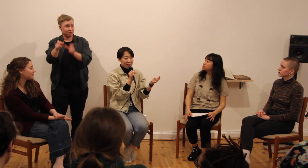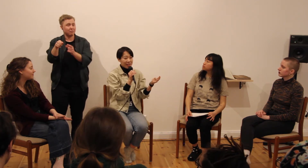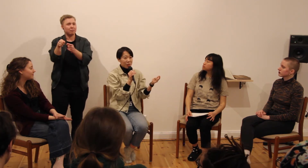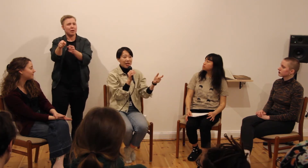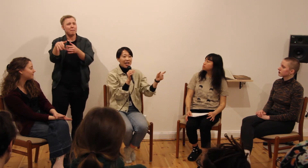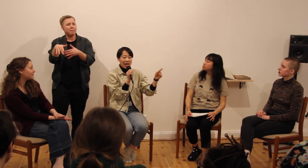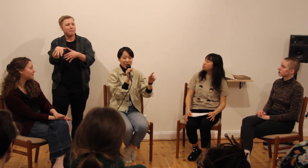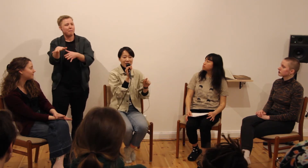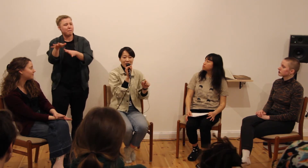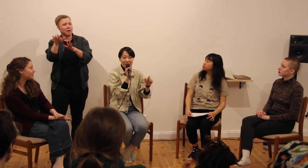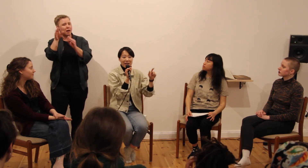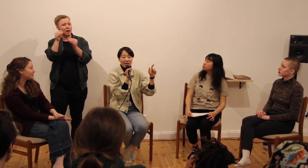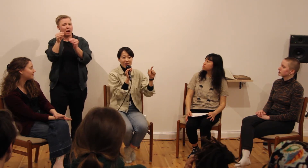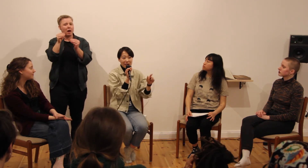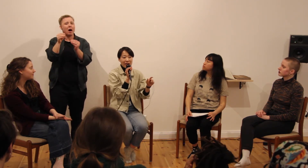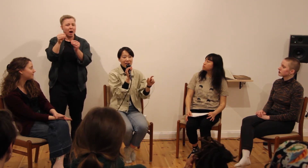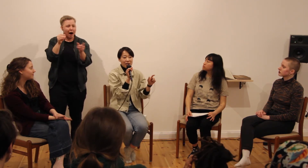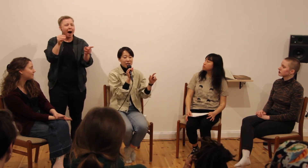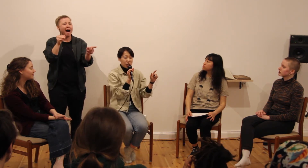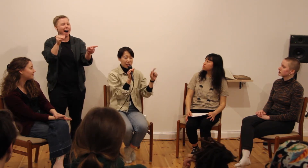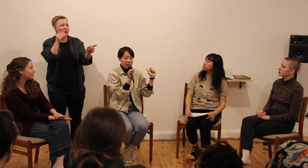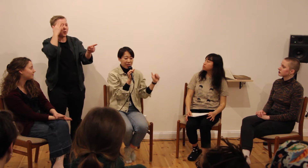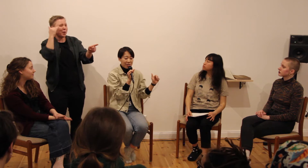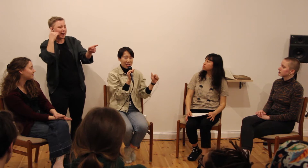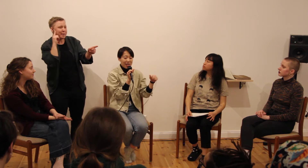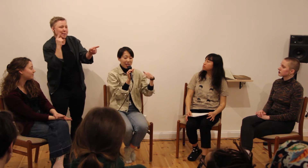Sie haben den Film sehr gemocht,